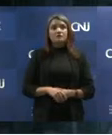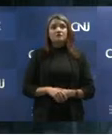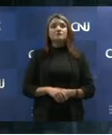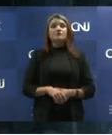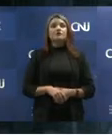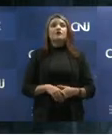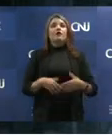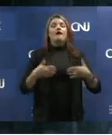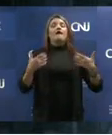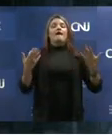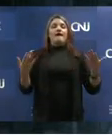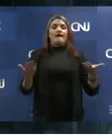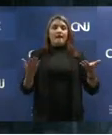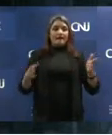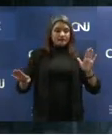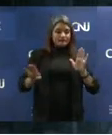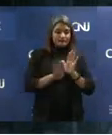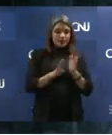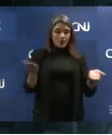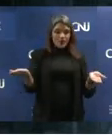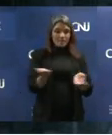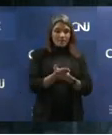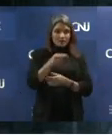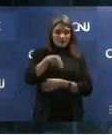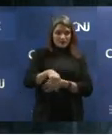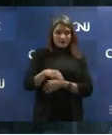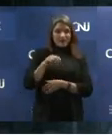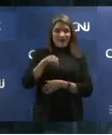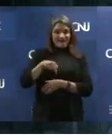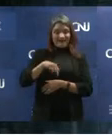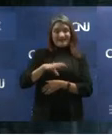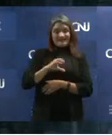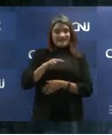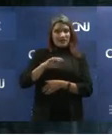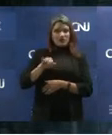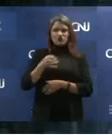ao CNJ, que decidiu que não, que era preciso